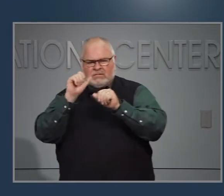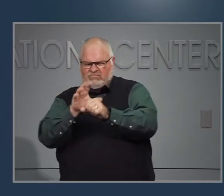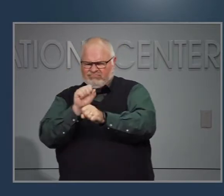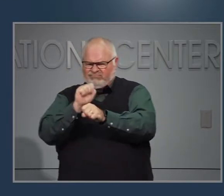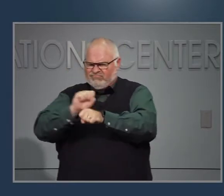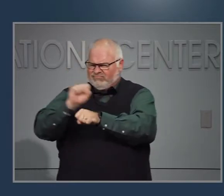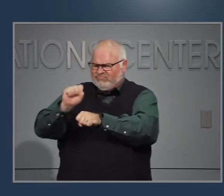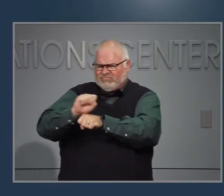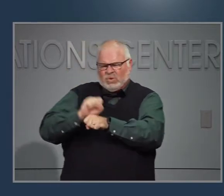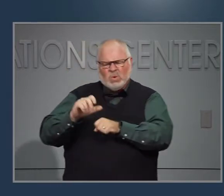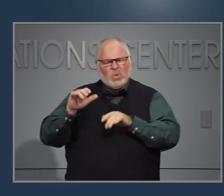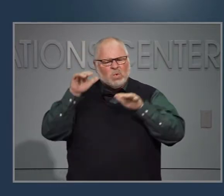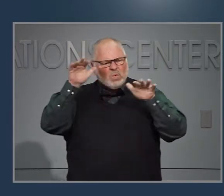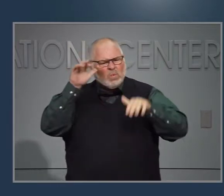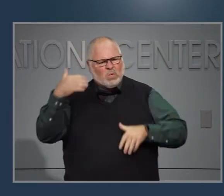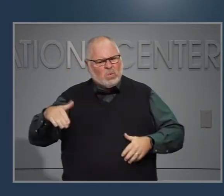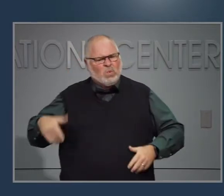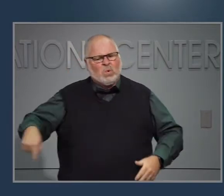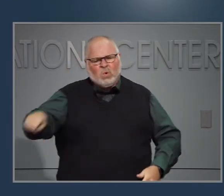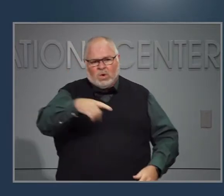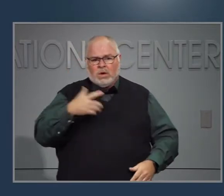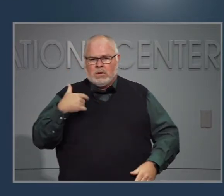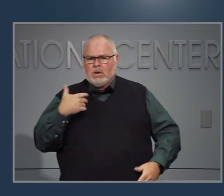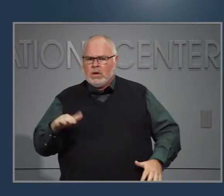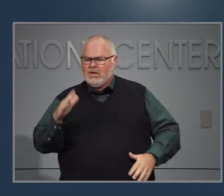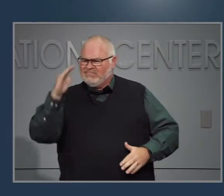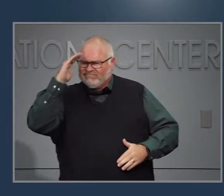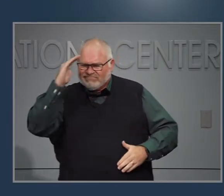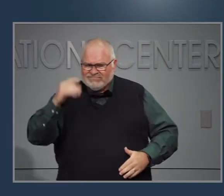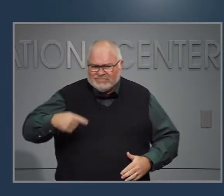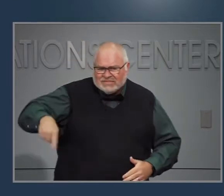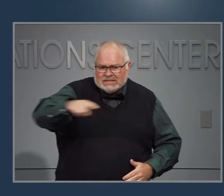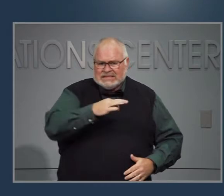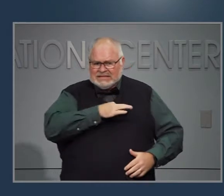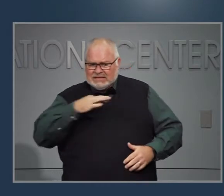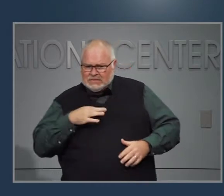se conocerá el personal y médicos de primera línea que atienden a sus residentes